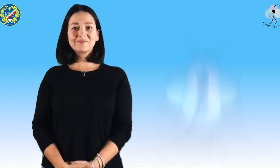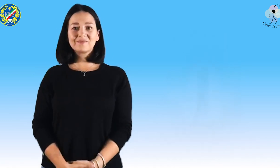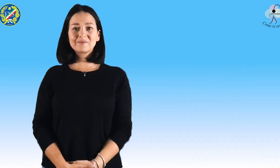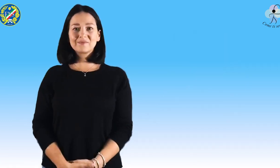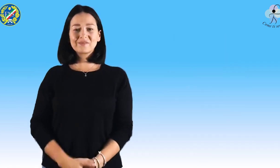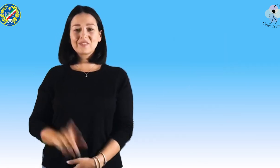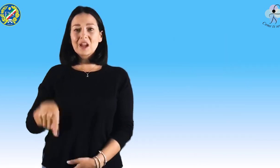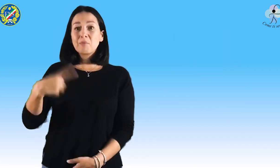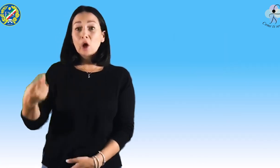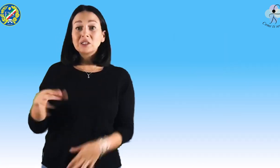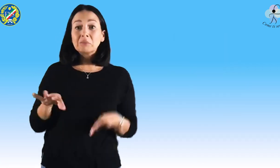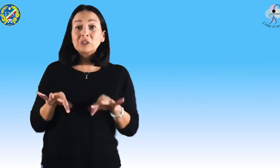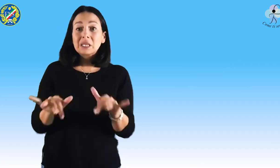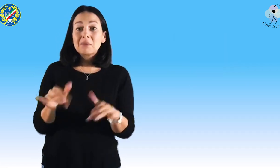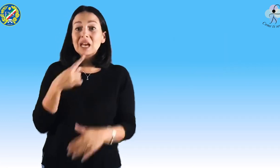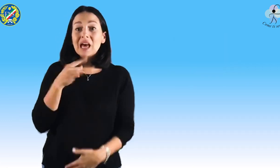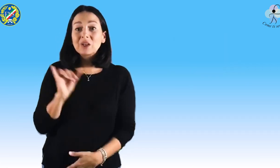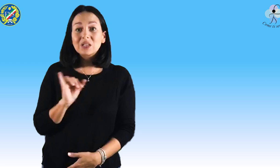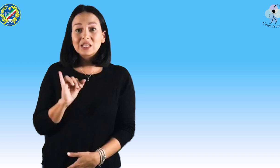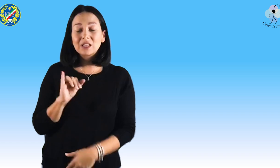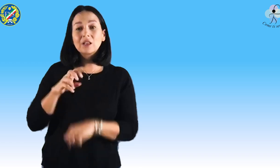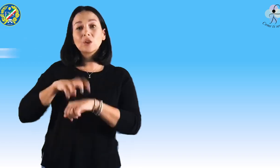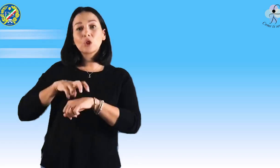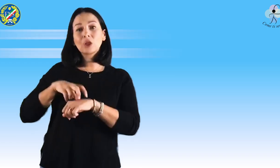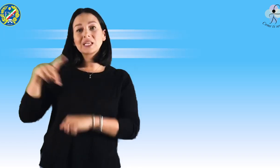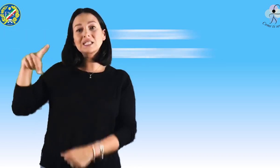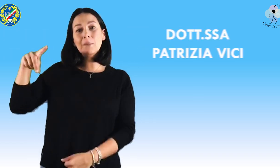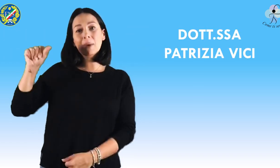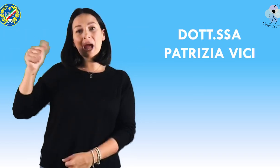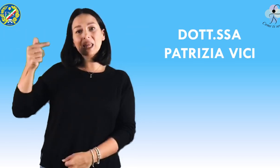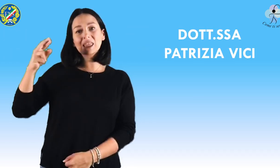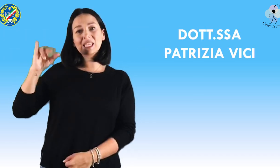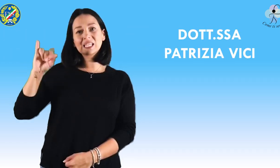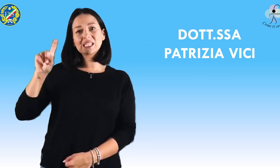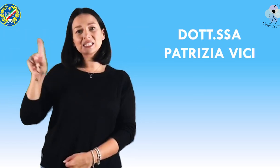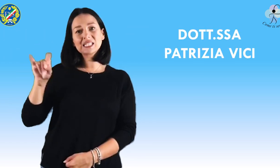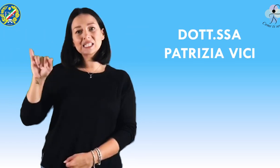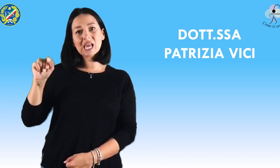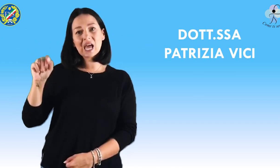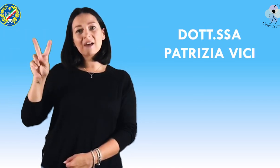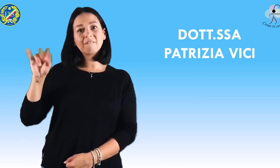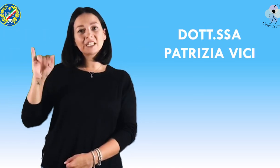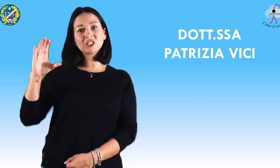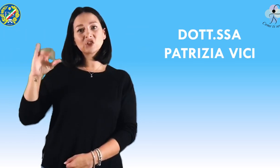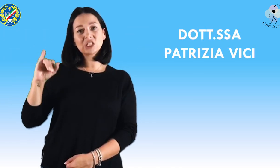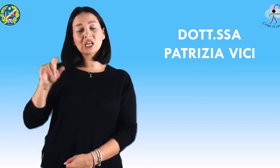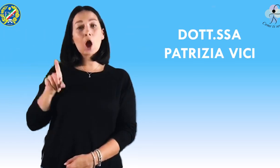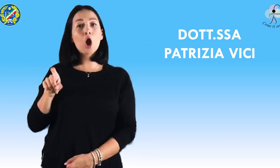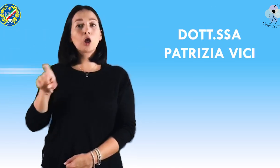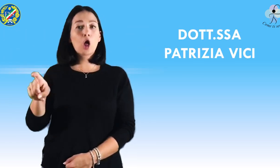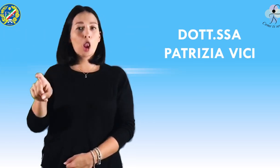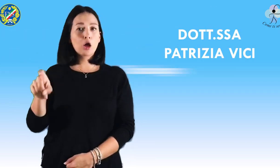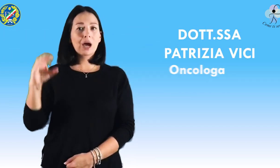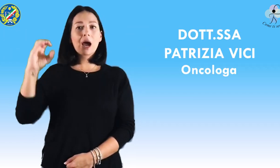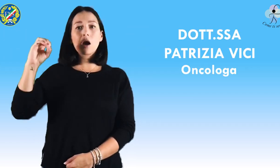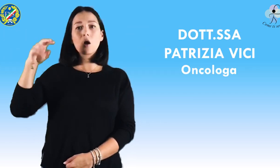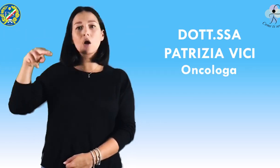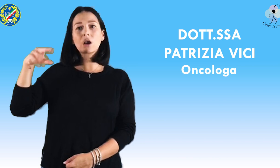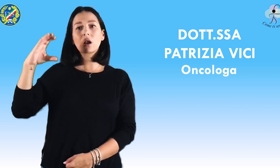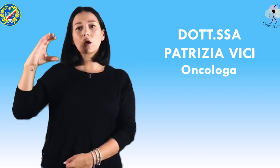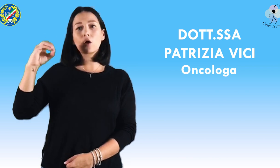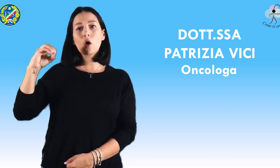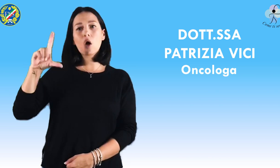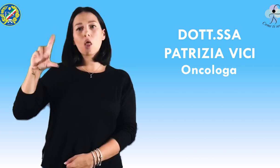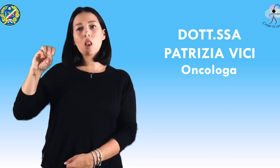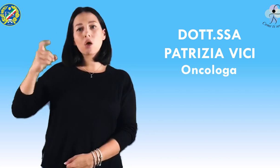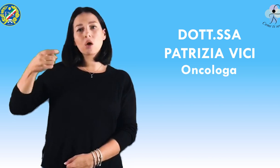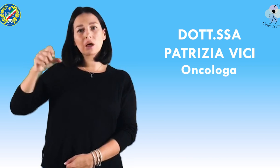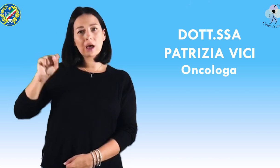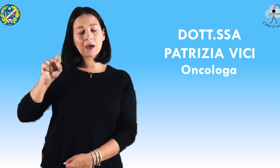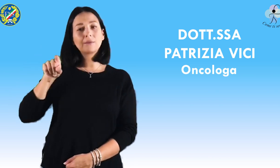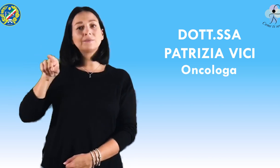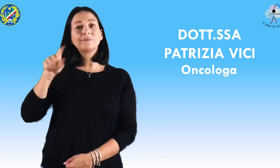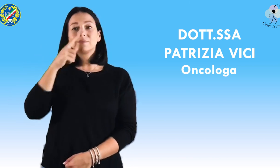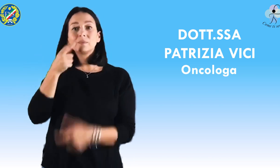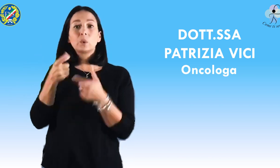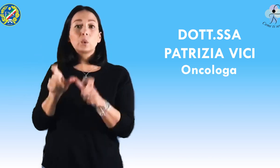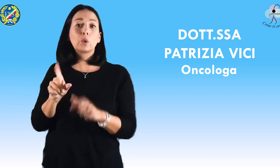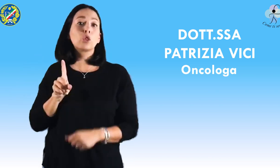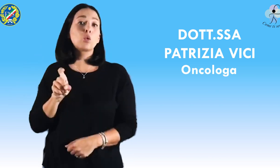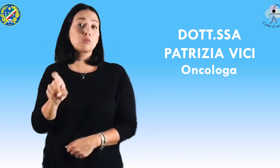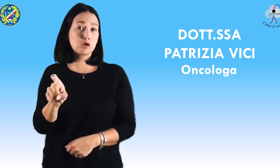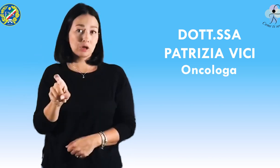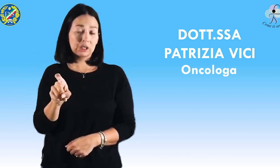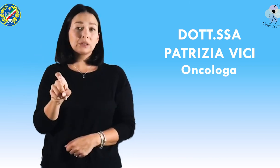Il prossimo seminario sarà tenuto dalla Dott.ssa Patrizia Vici, oncologa,